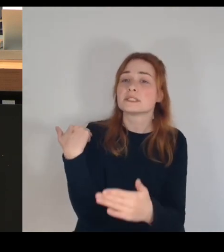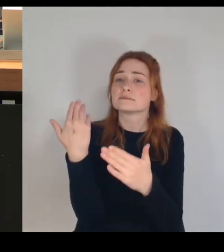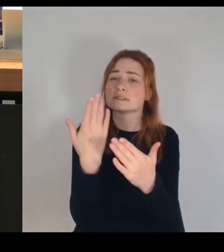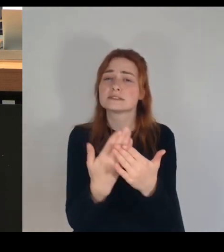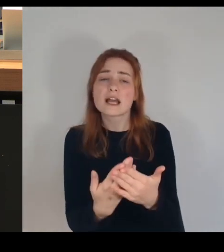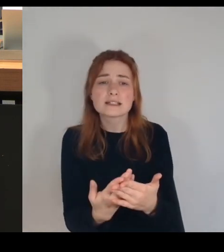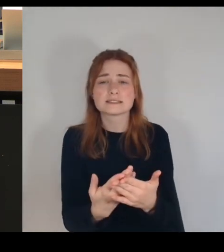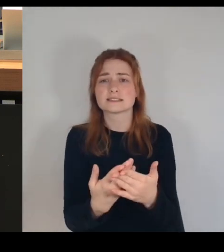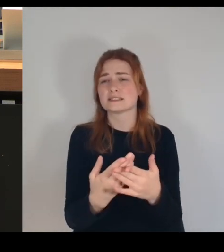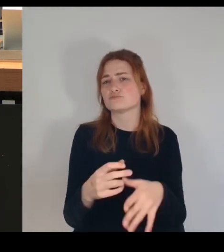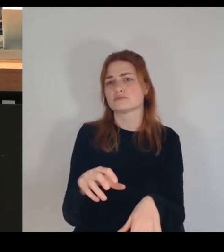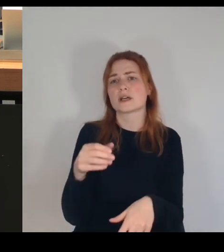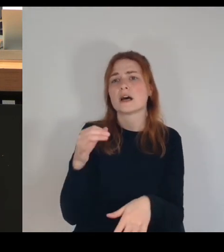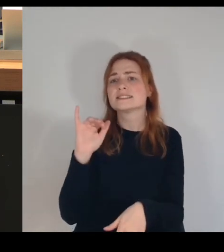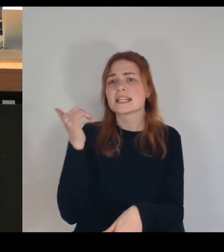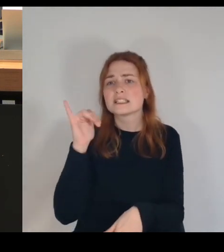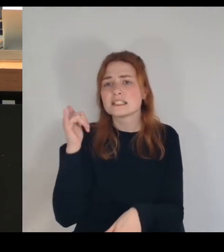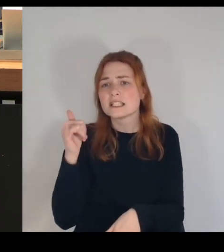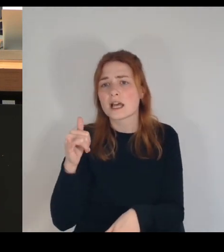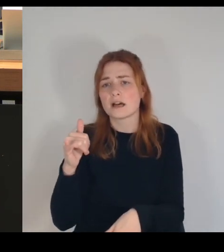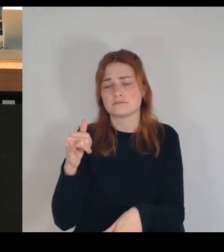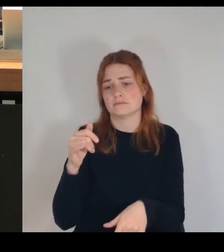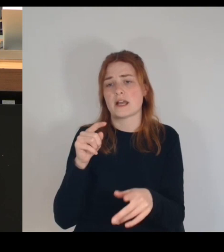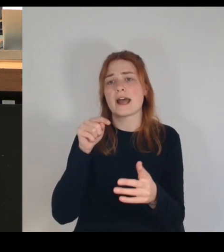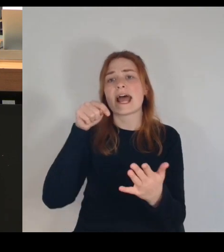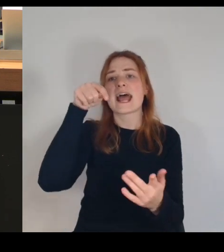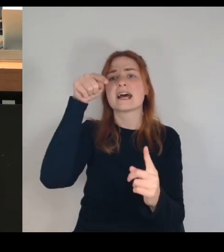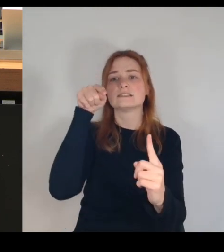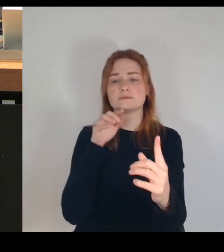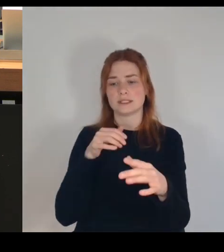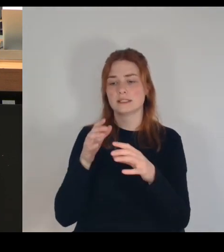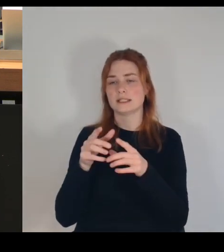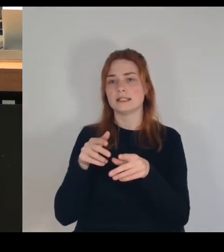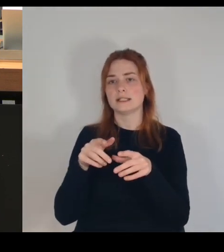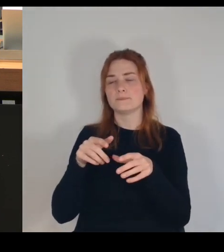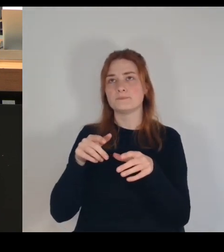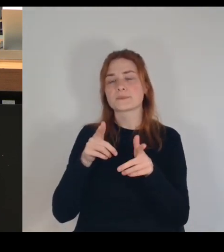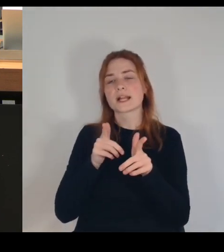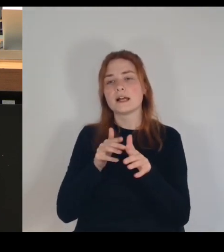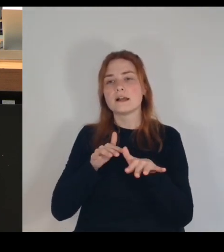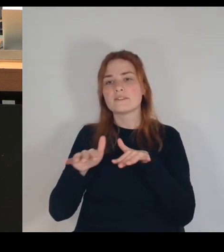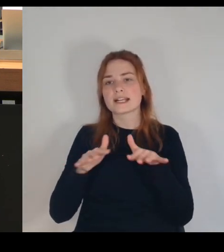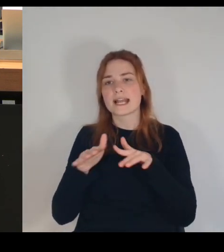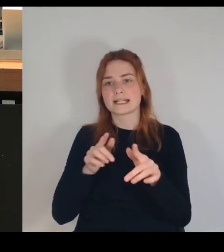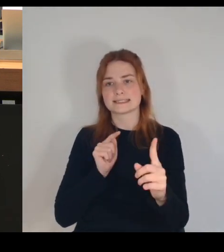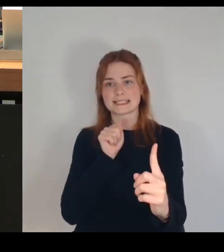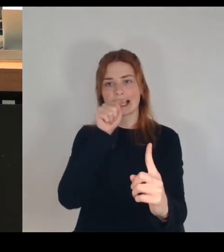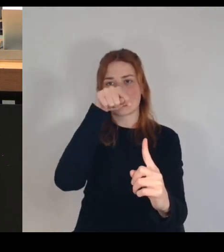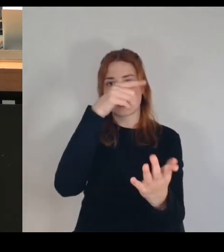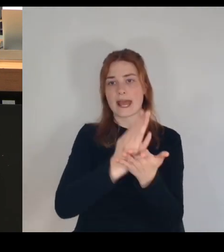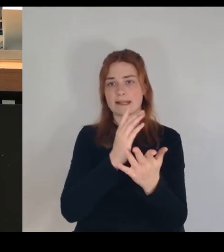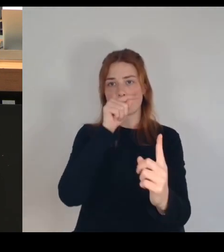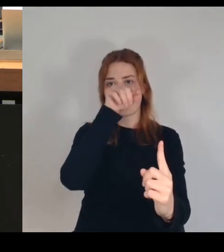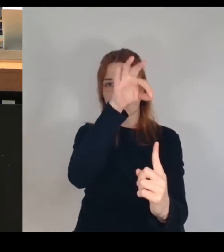hingewiesen wird, auf die viel zu kurzen Erholungszeiten der Busfahrer an den Wendepunkten und definitiv nicht geholfen wurde